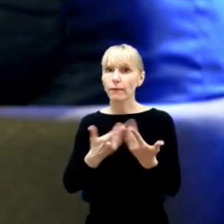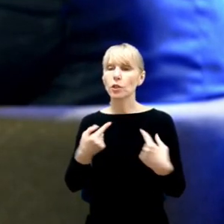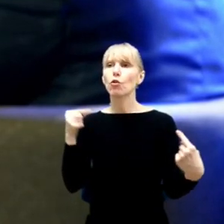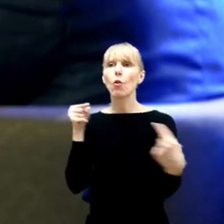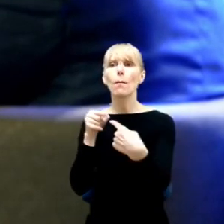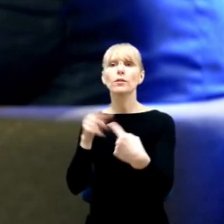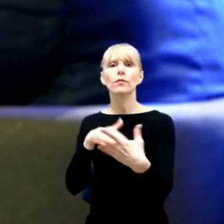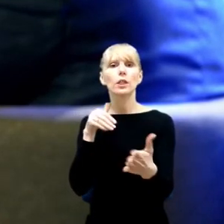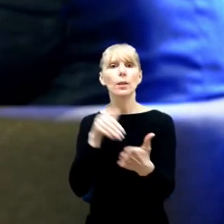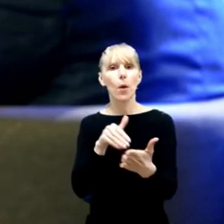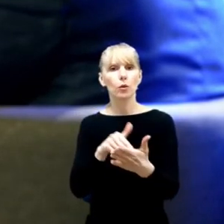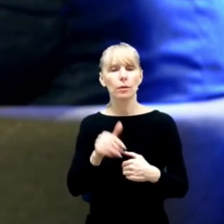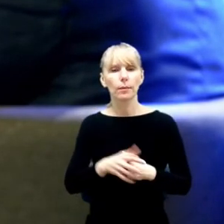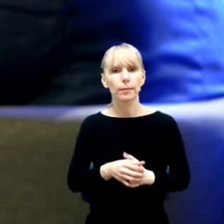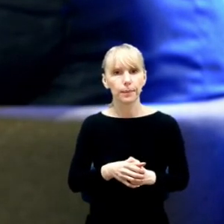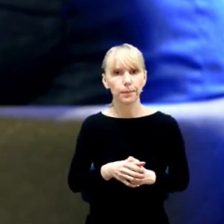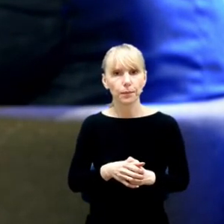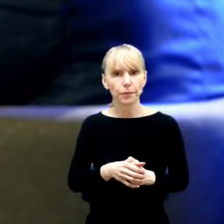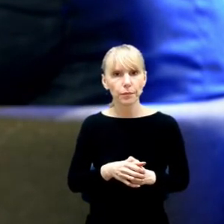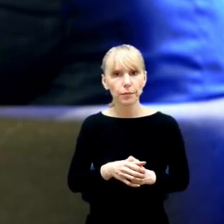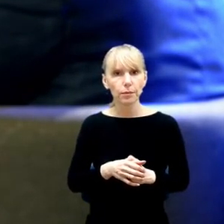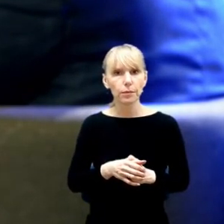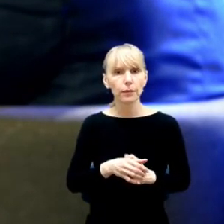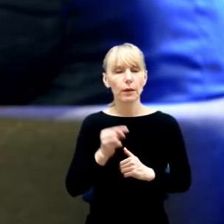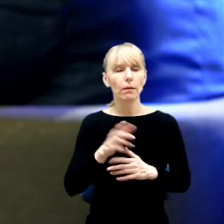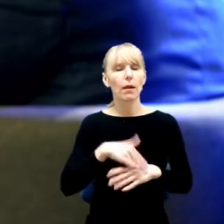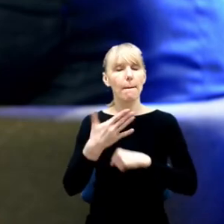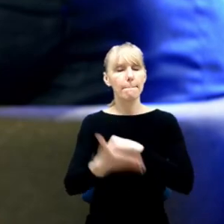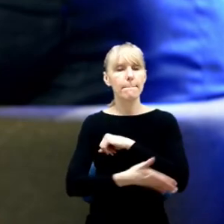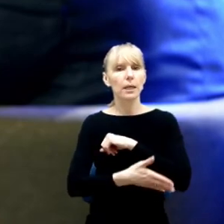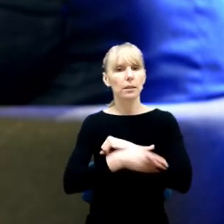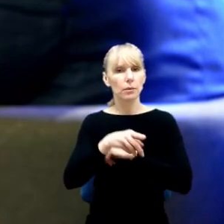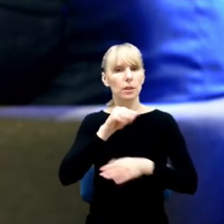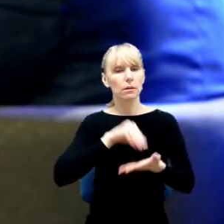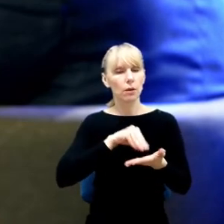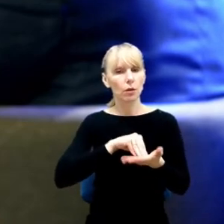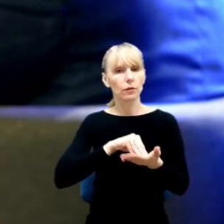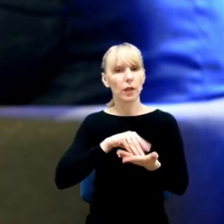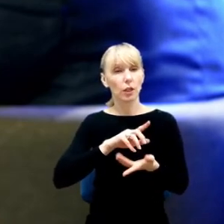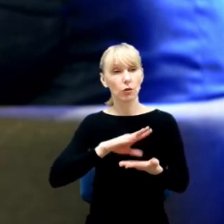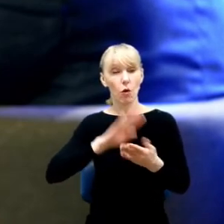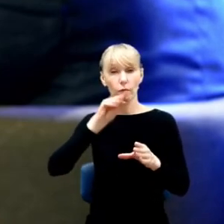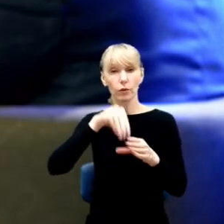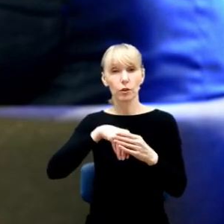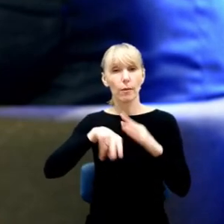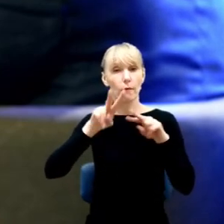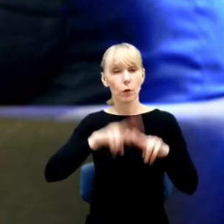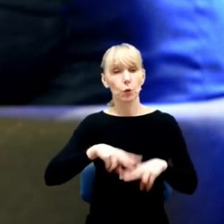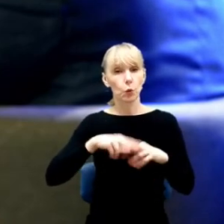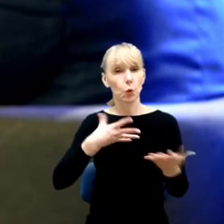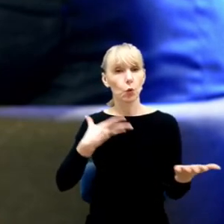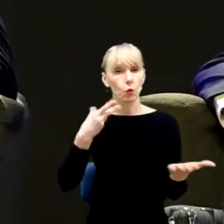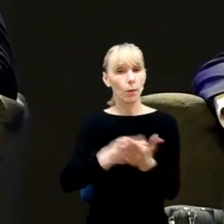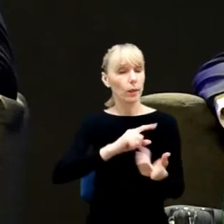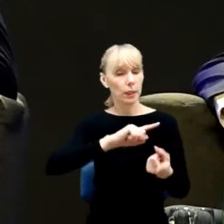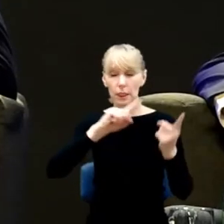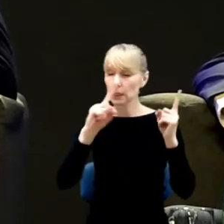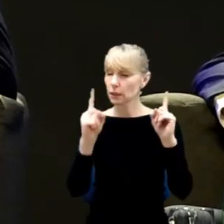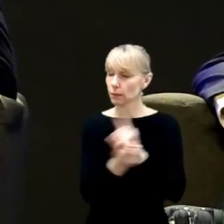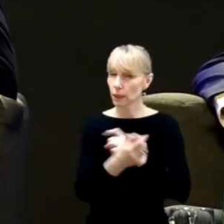I na bazie tych doświadczeń zostały wprowadzone bardzo duże zmiany w Funduszu Dopłat, został bardzo wysoko podwyższony poziom dofinansowania,